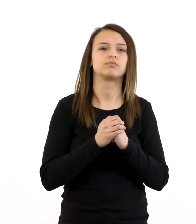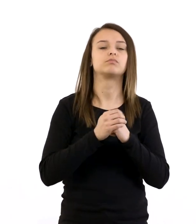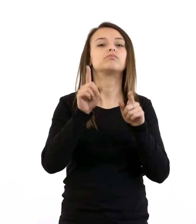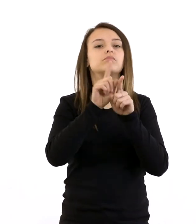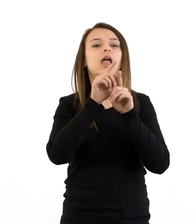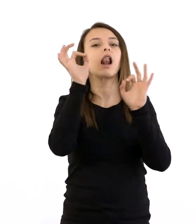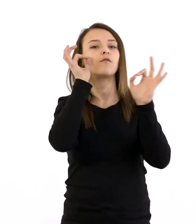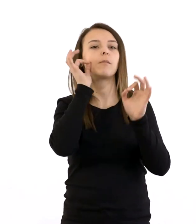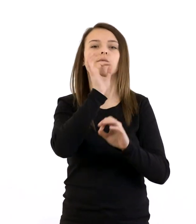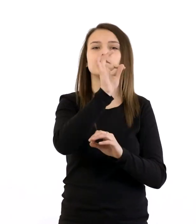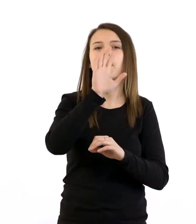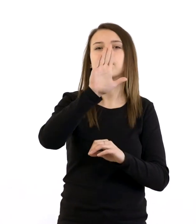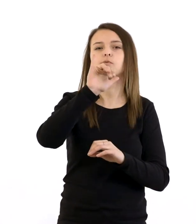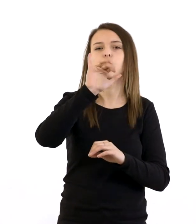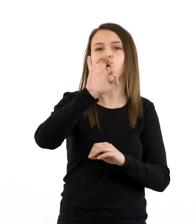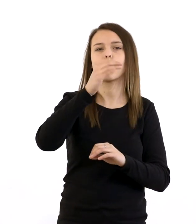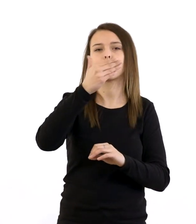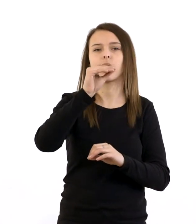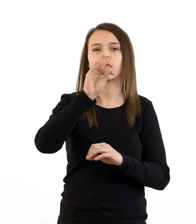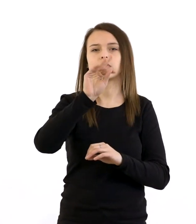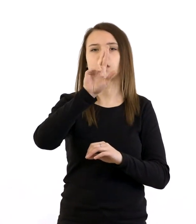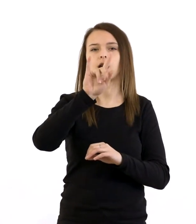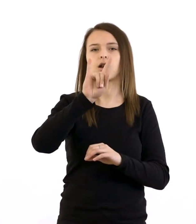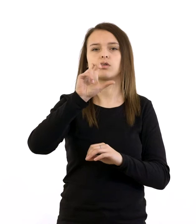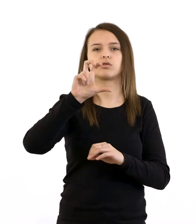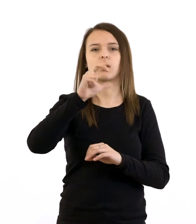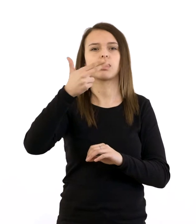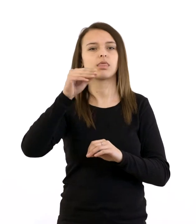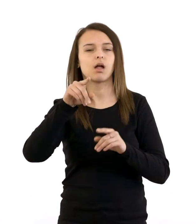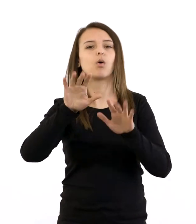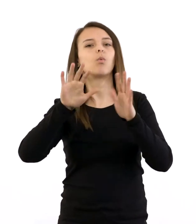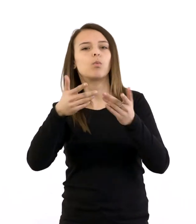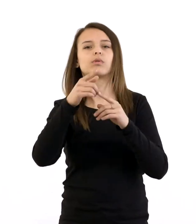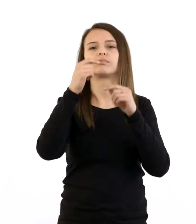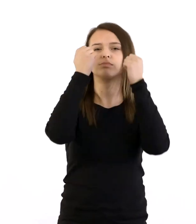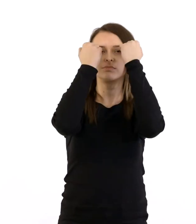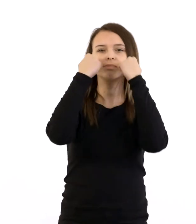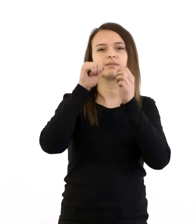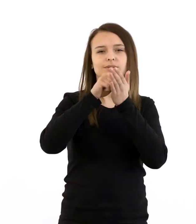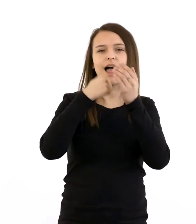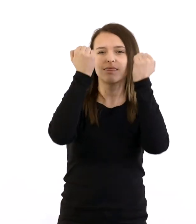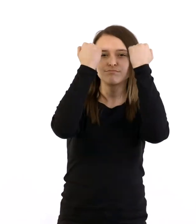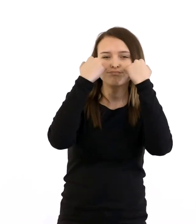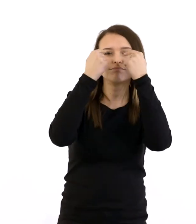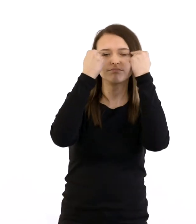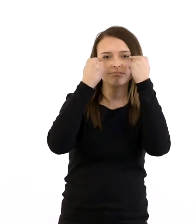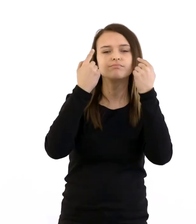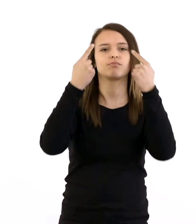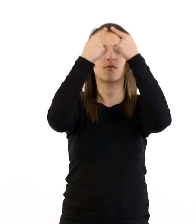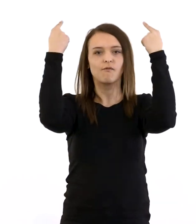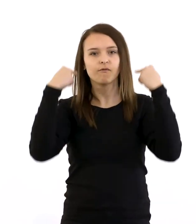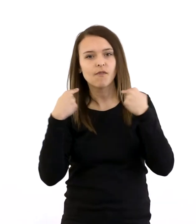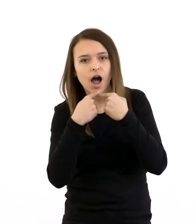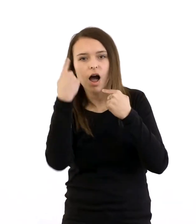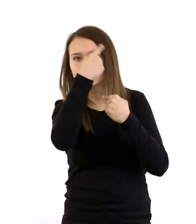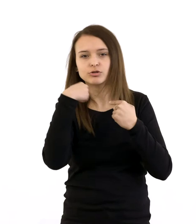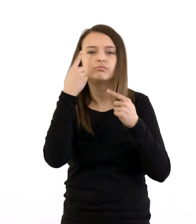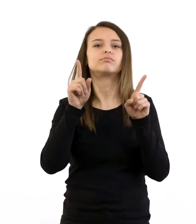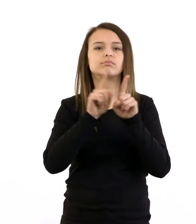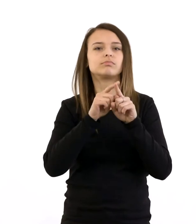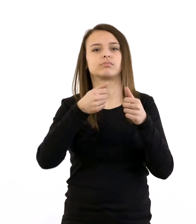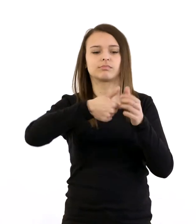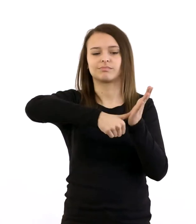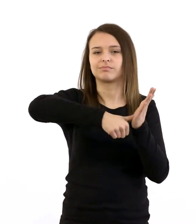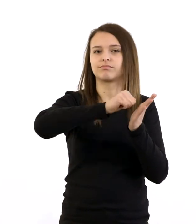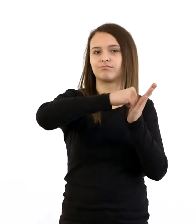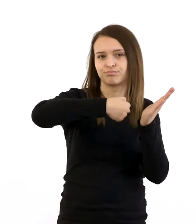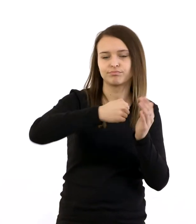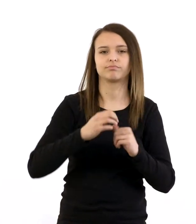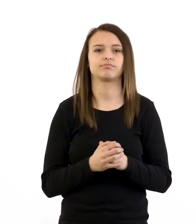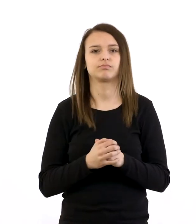dane biometryczne (skan oka, skan twarzy, także odcisk palca);